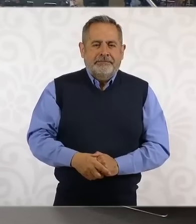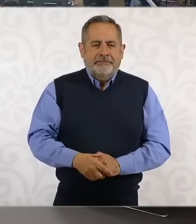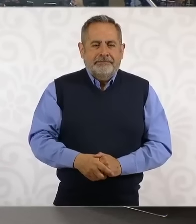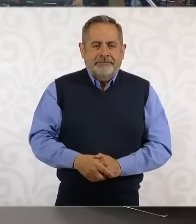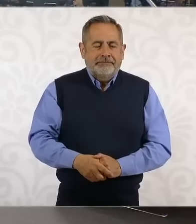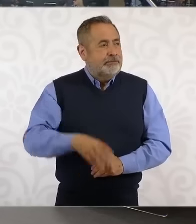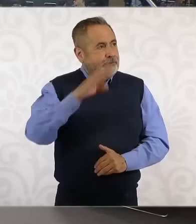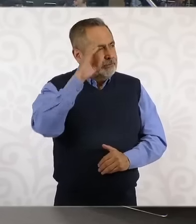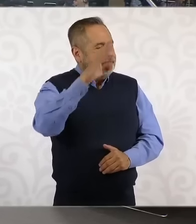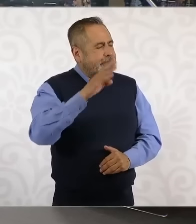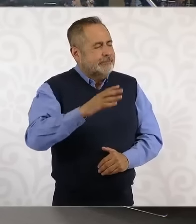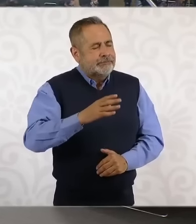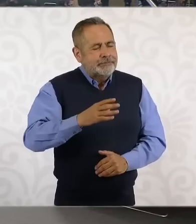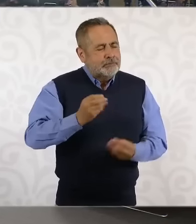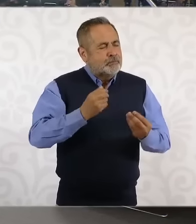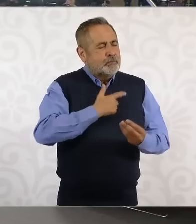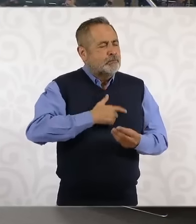Hola, ¿qué tal, presidenta? Mucho gusto. Bertalicia Galindo,